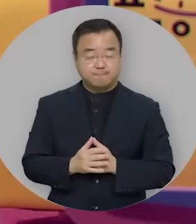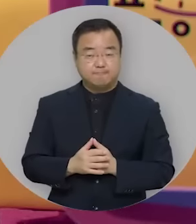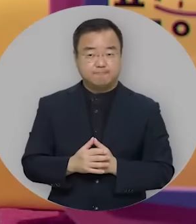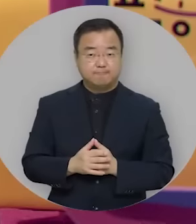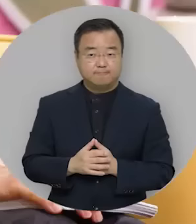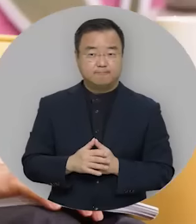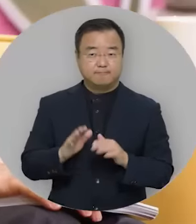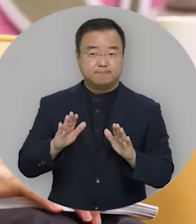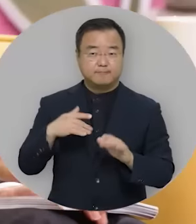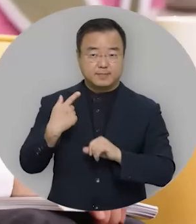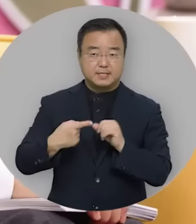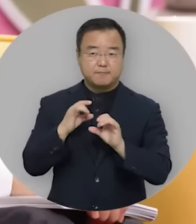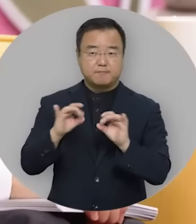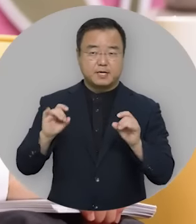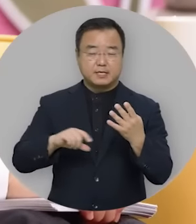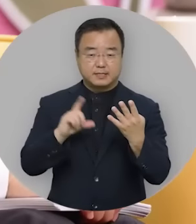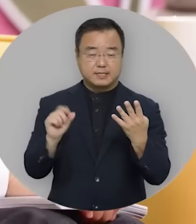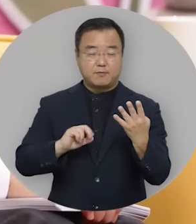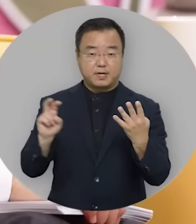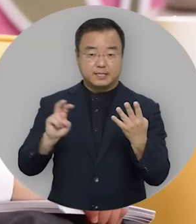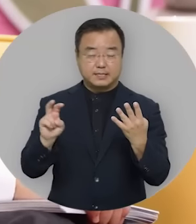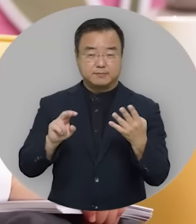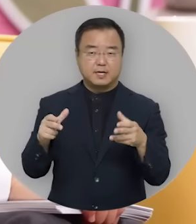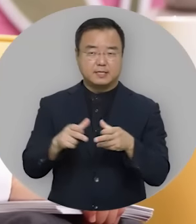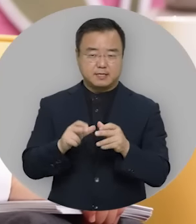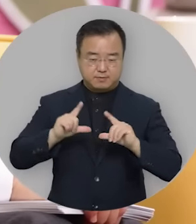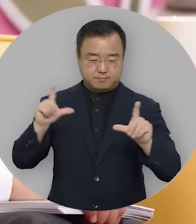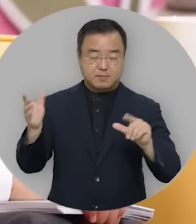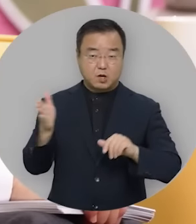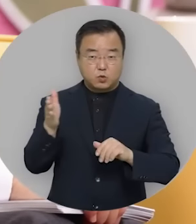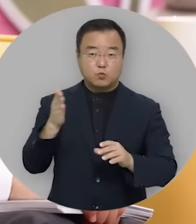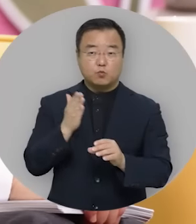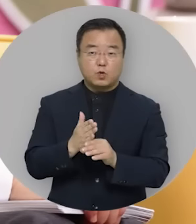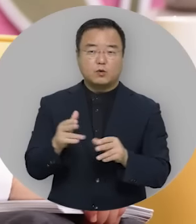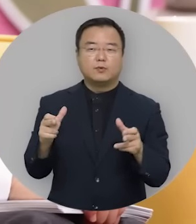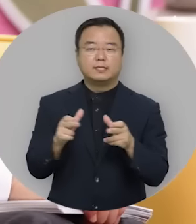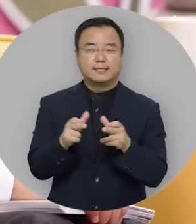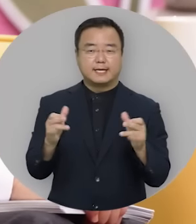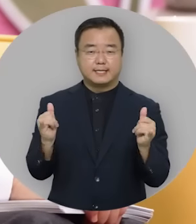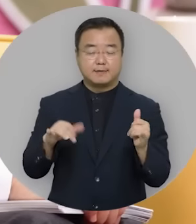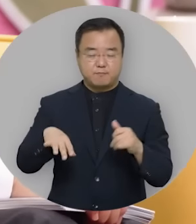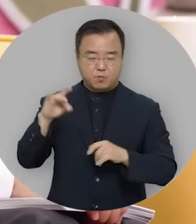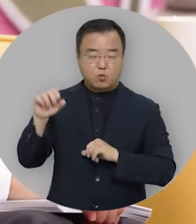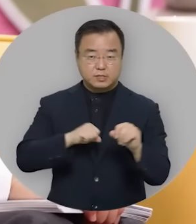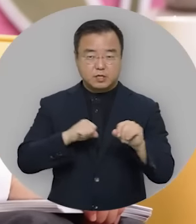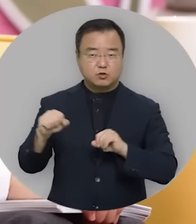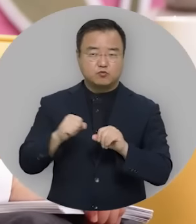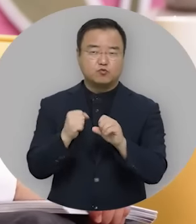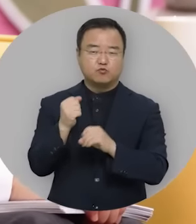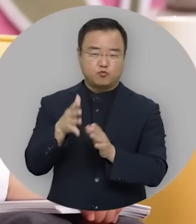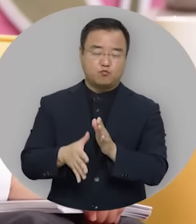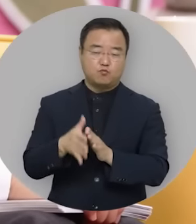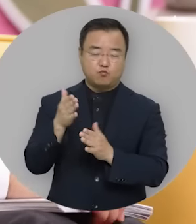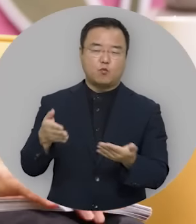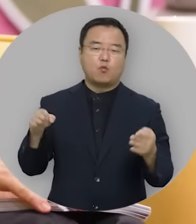그래서 매년 4월 20일 장애인의 날 즈음에 장애인먼저실천운동본부와 함께